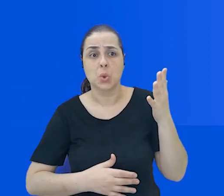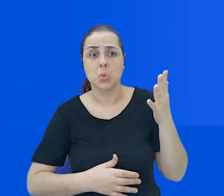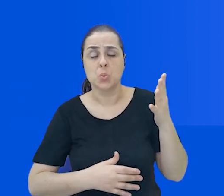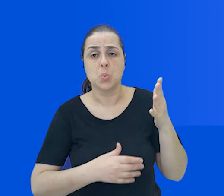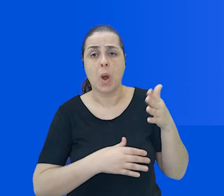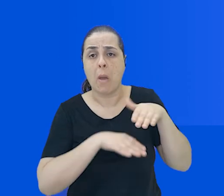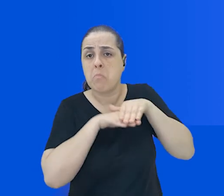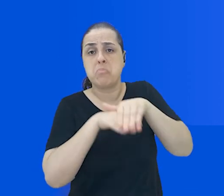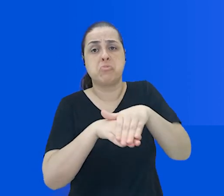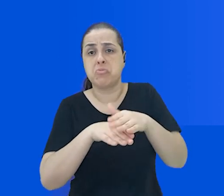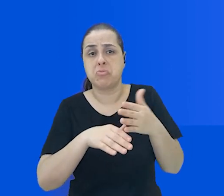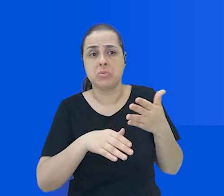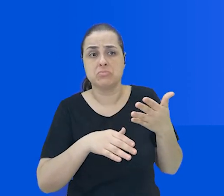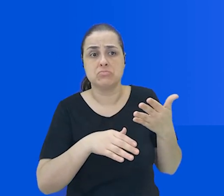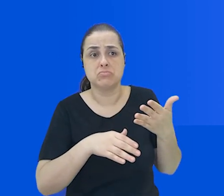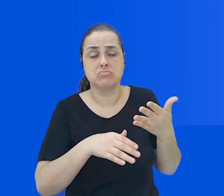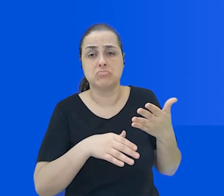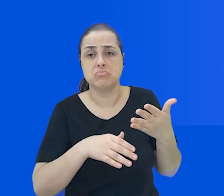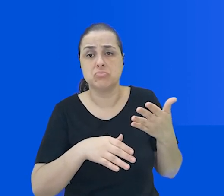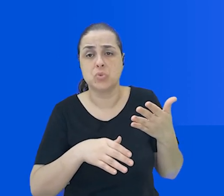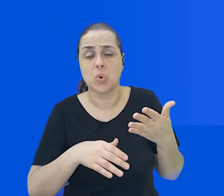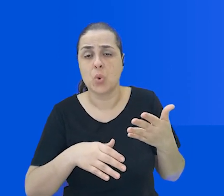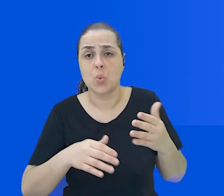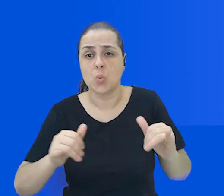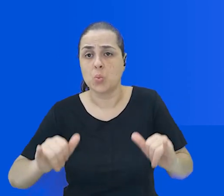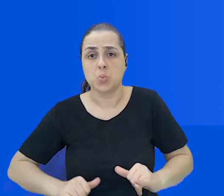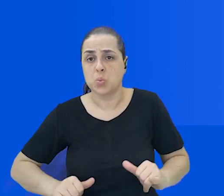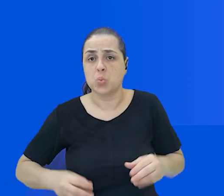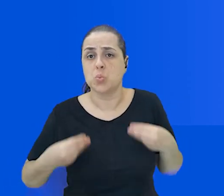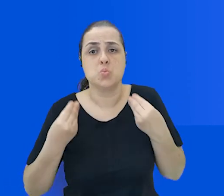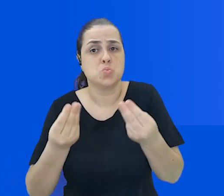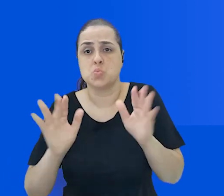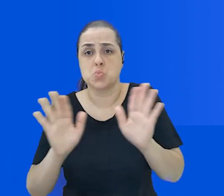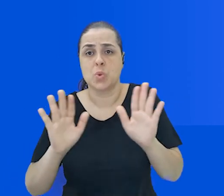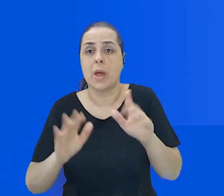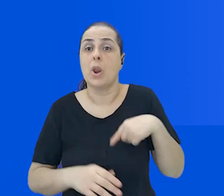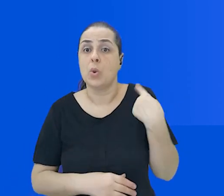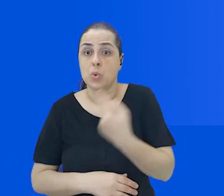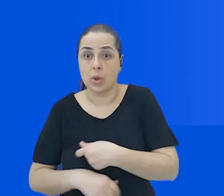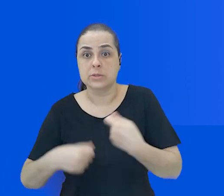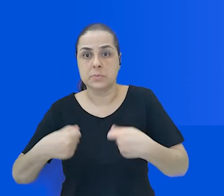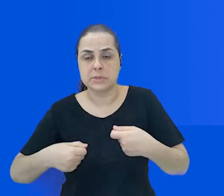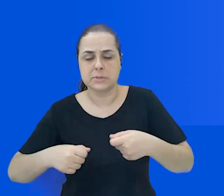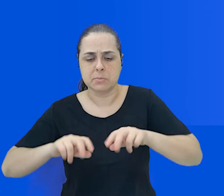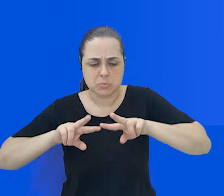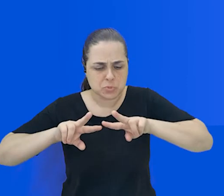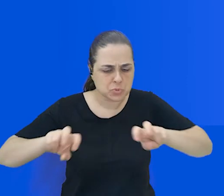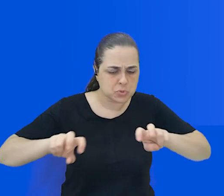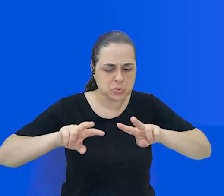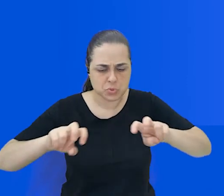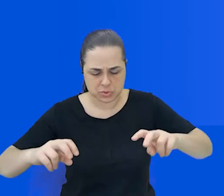Então, acho que esses espaços seguros para a gente se explorar o máximo possível, reconhecer a nossa própria história,